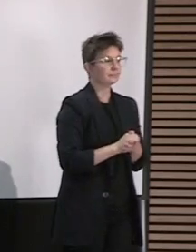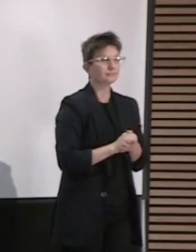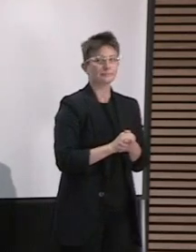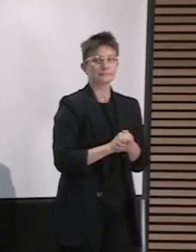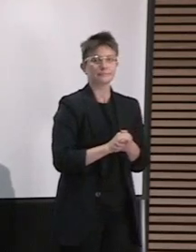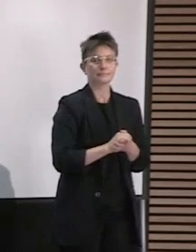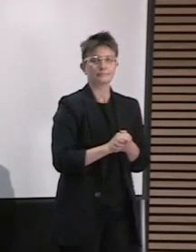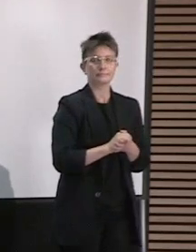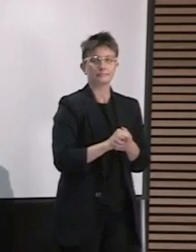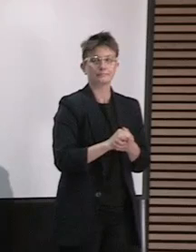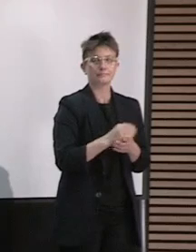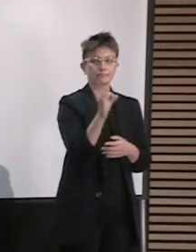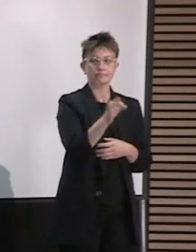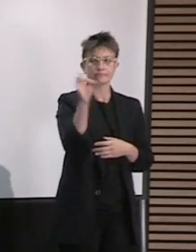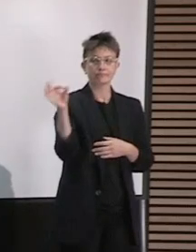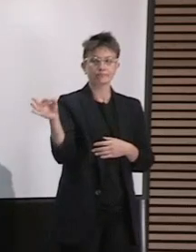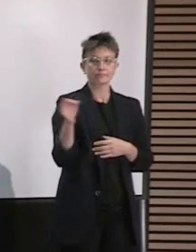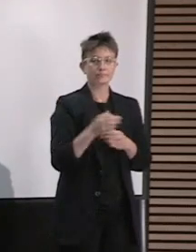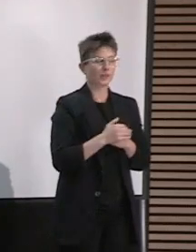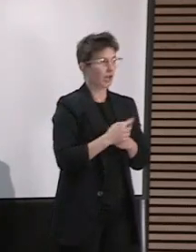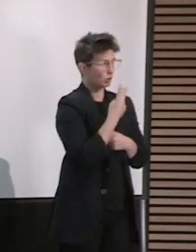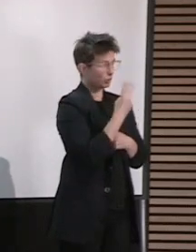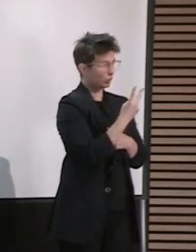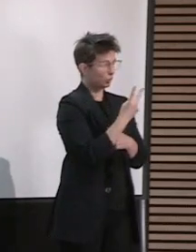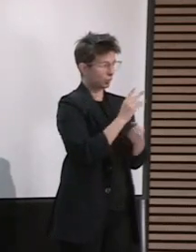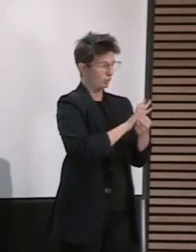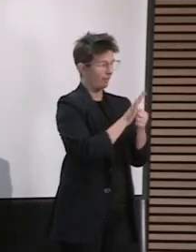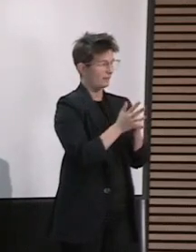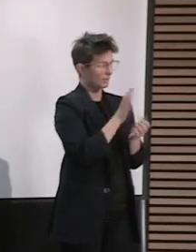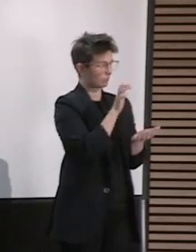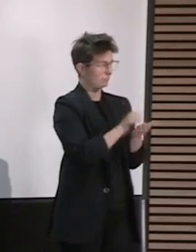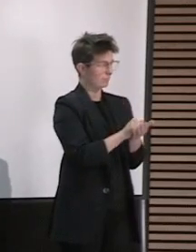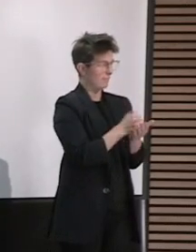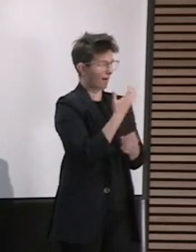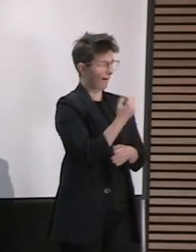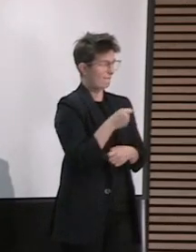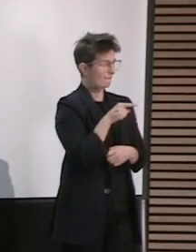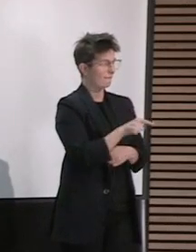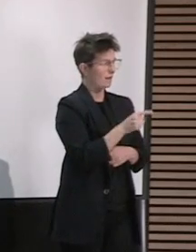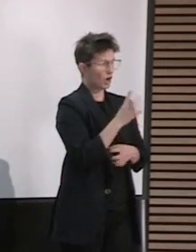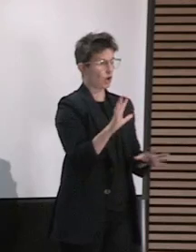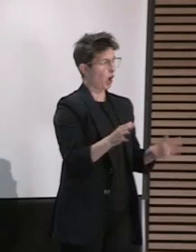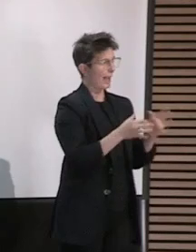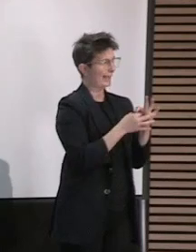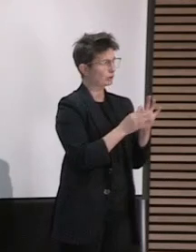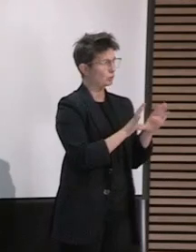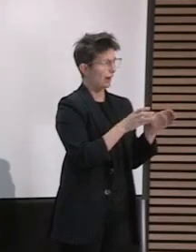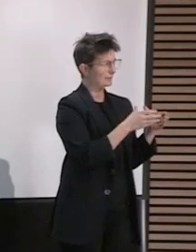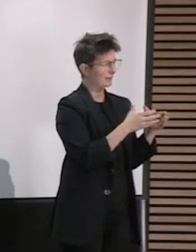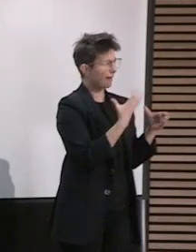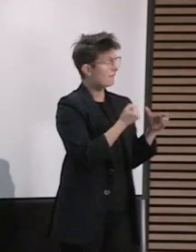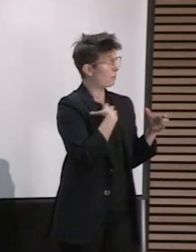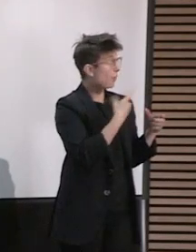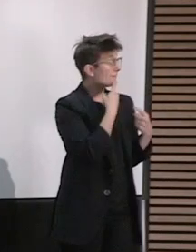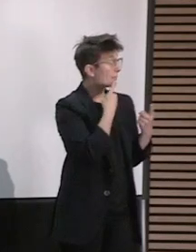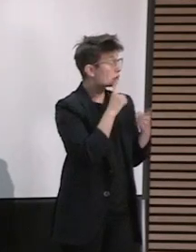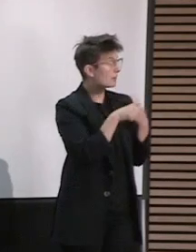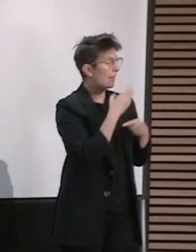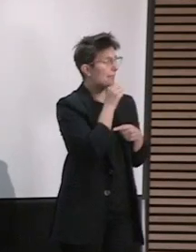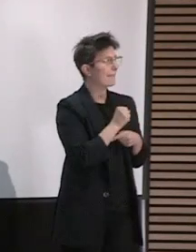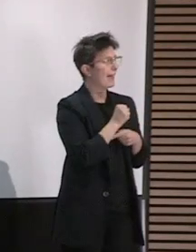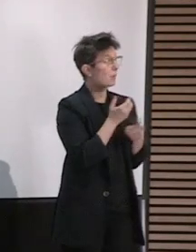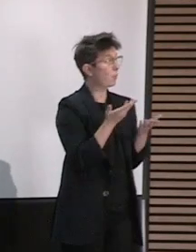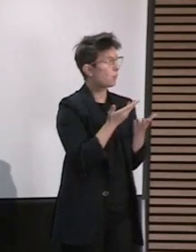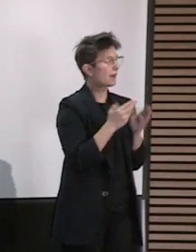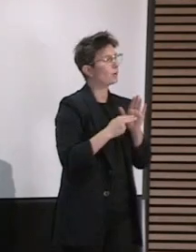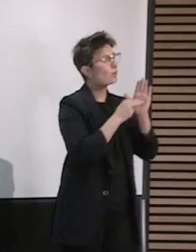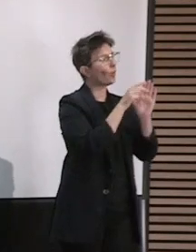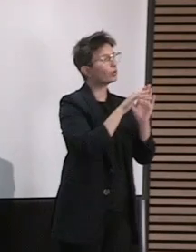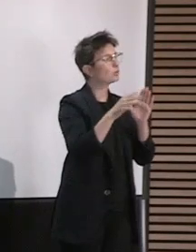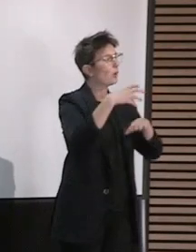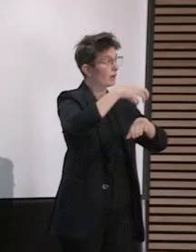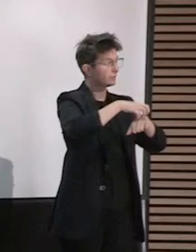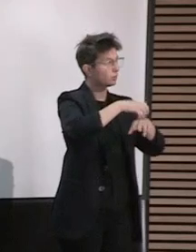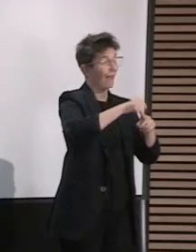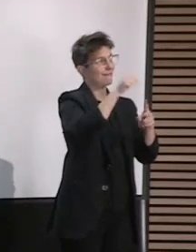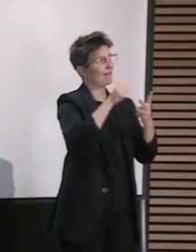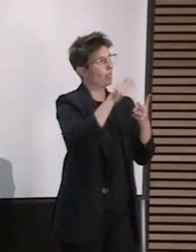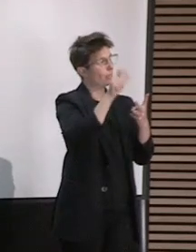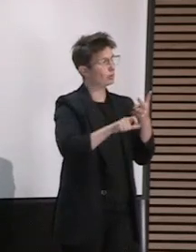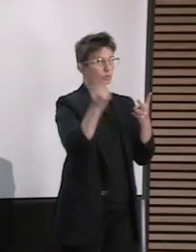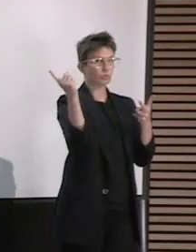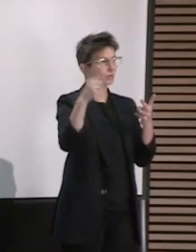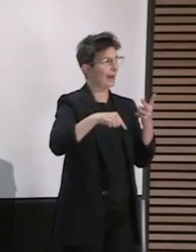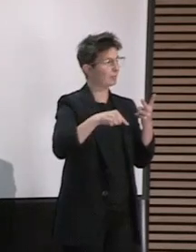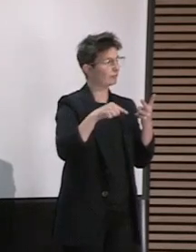... Kaore au i kite, pouri,